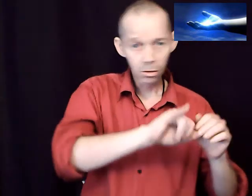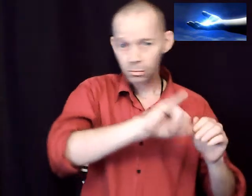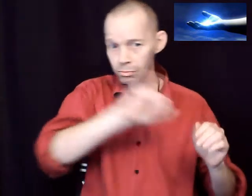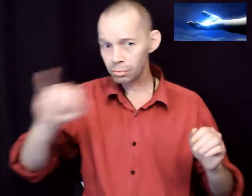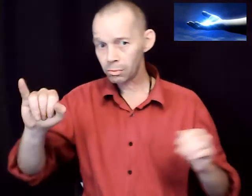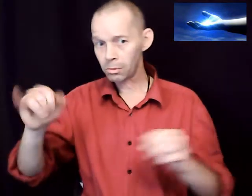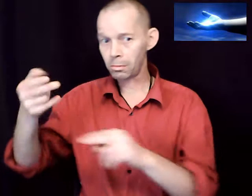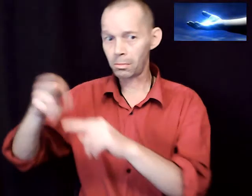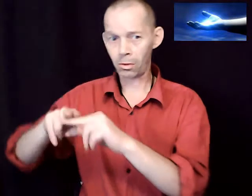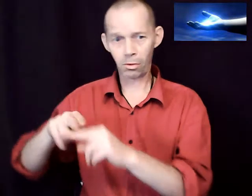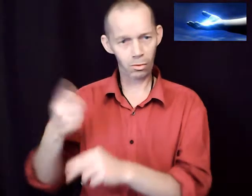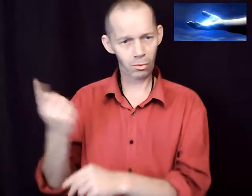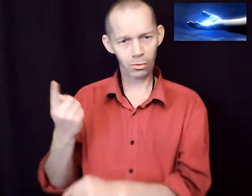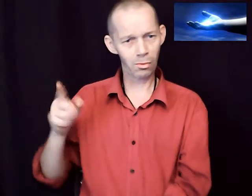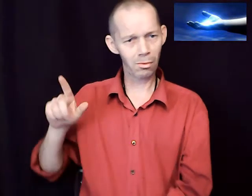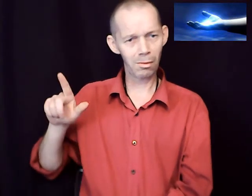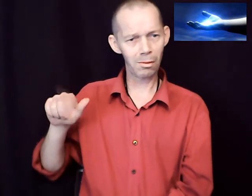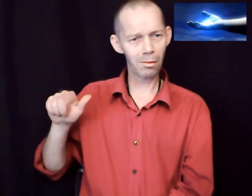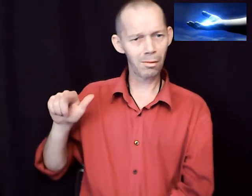De la naissance à la mort, il est toujours là.